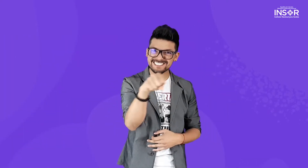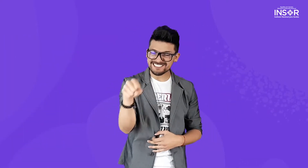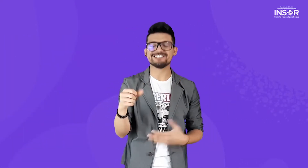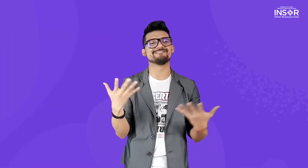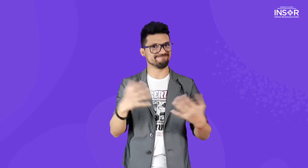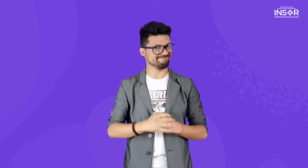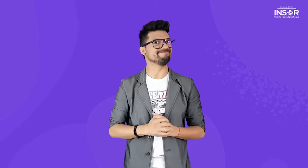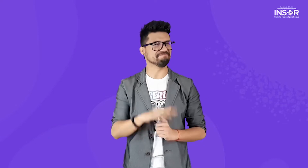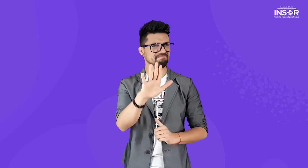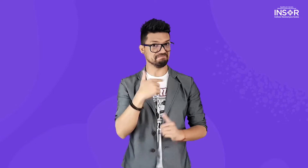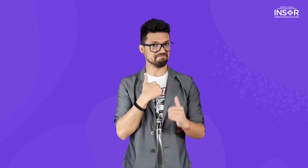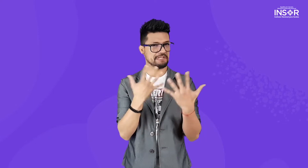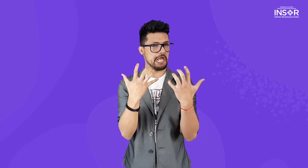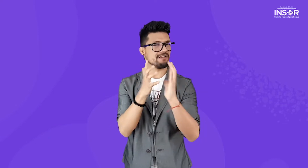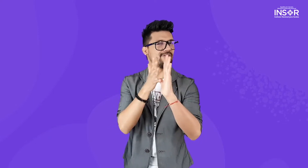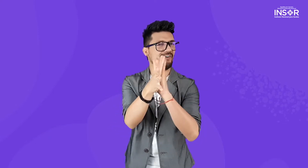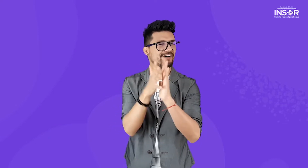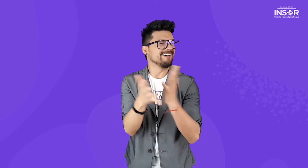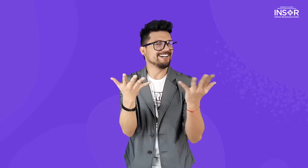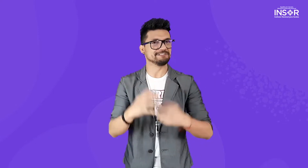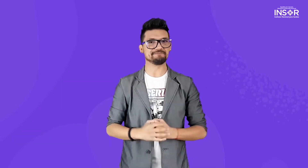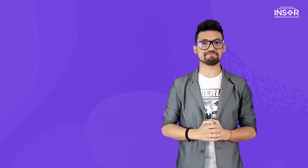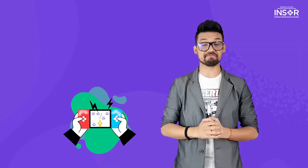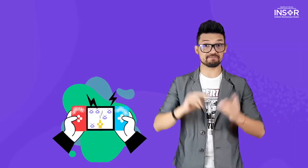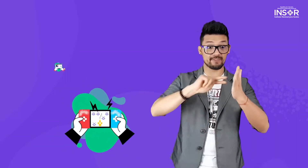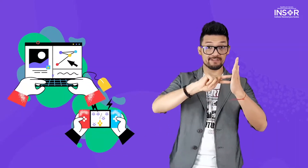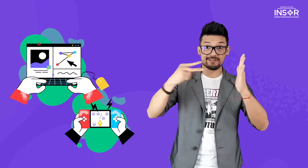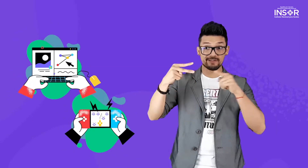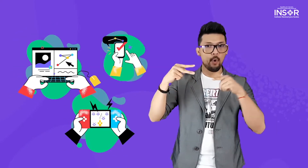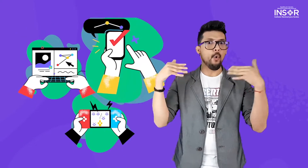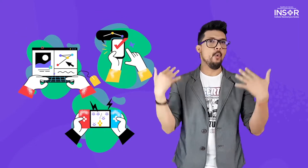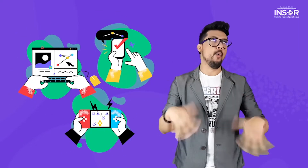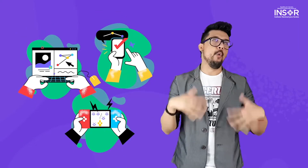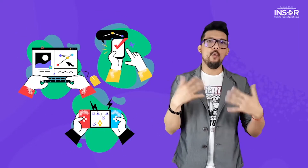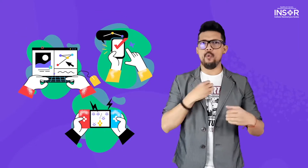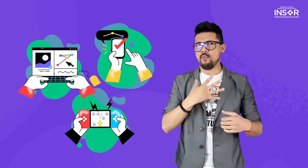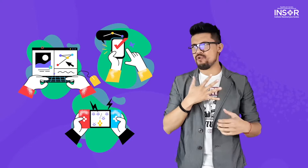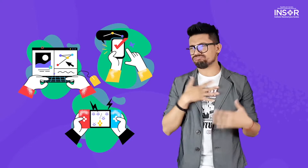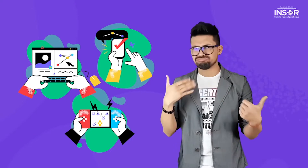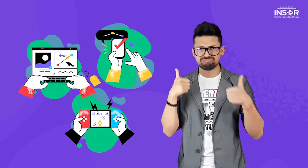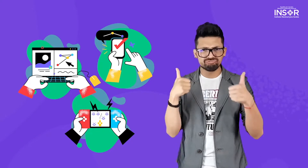¿Cierto? ¿Les ha pasado? Bueno, es por está razón que hoy quiero hablarles de un tema muy interesante.